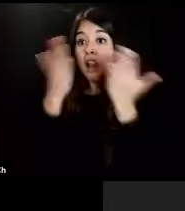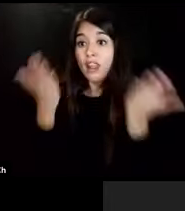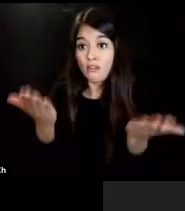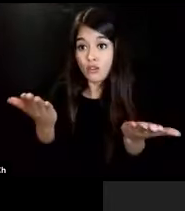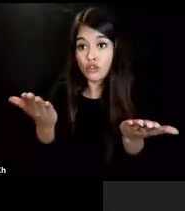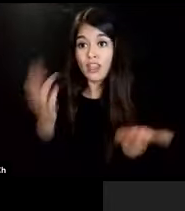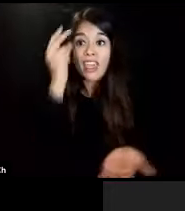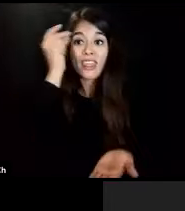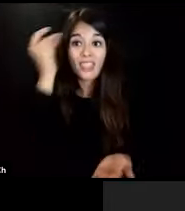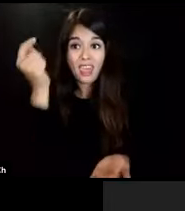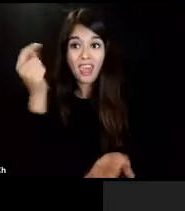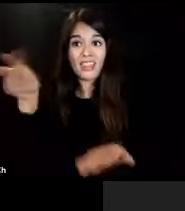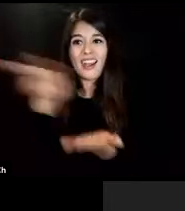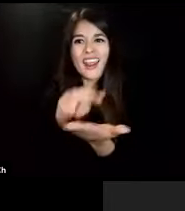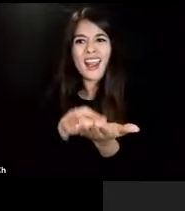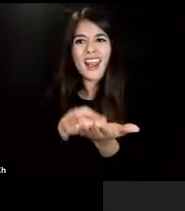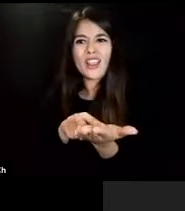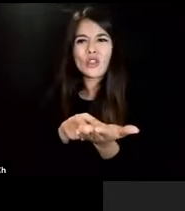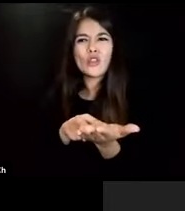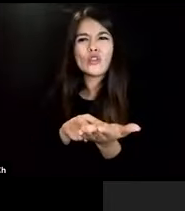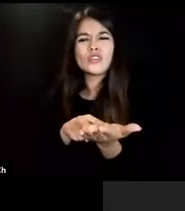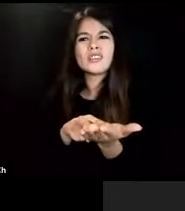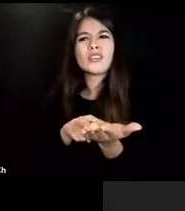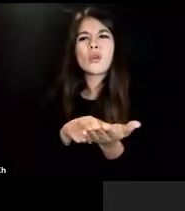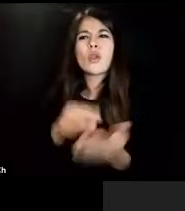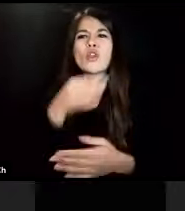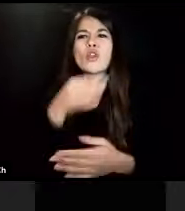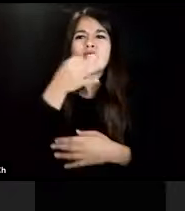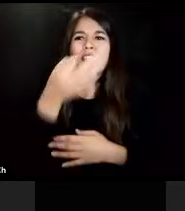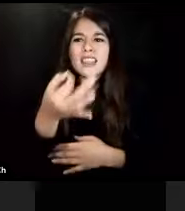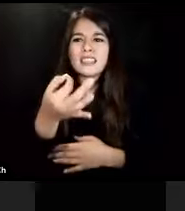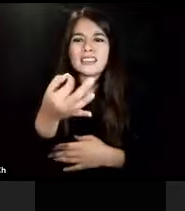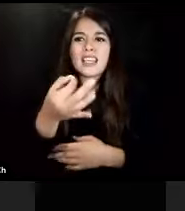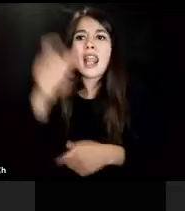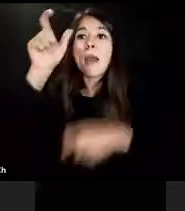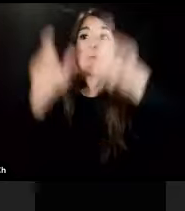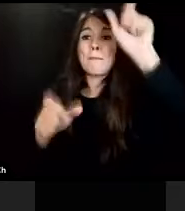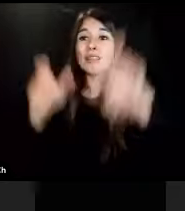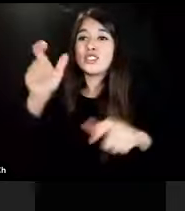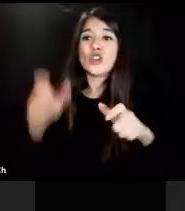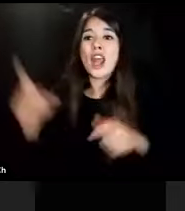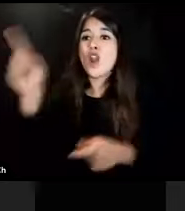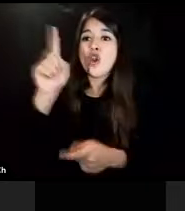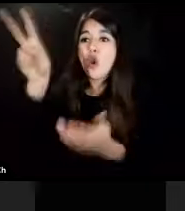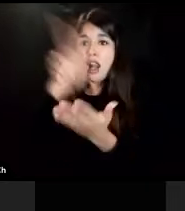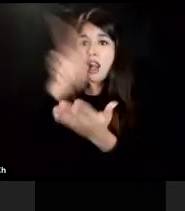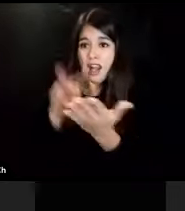Y entonces muchas veces cuando se dice que la gente no lee o la gente lee menos, lo que se está tomando en consideración